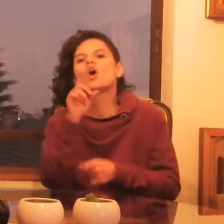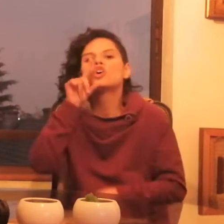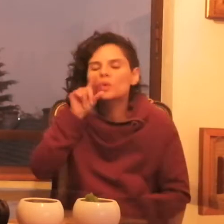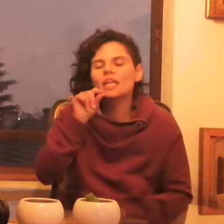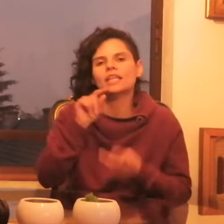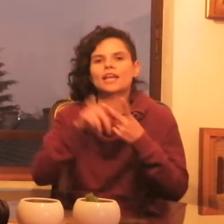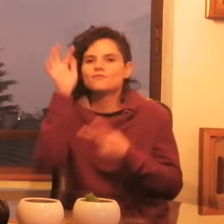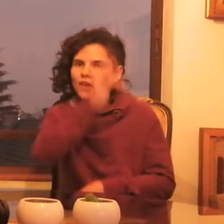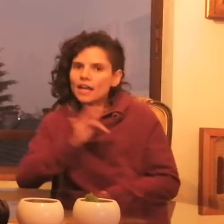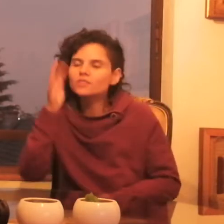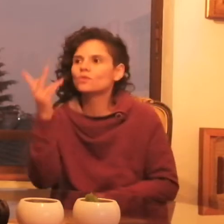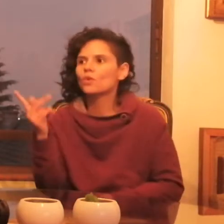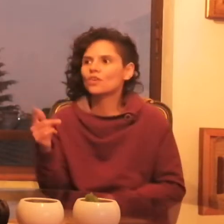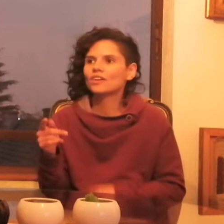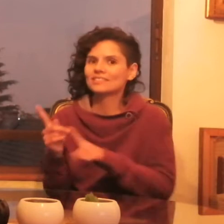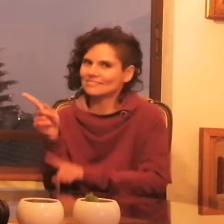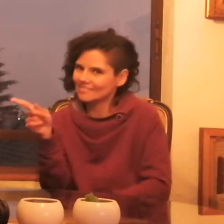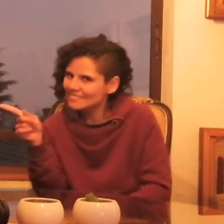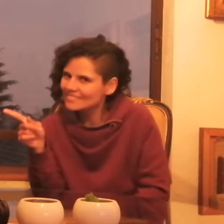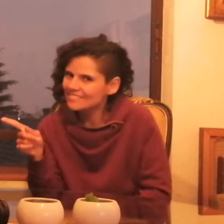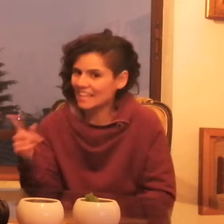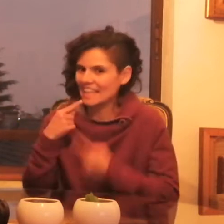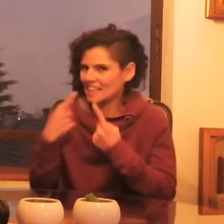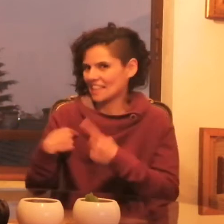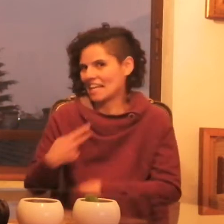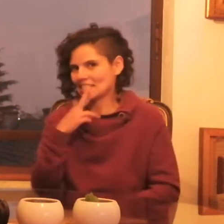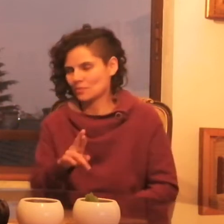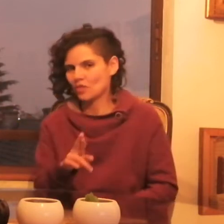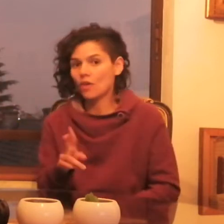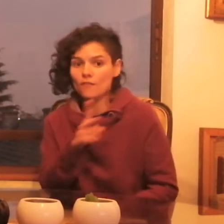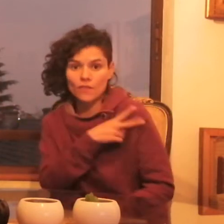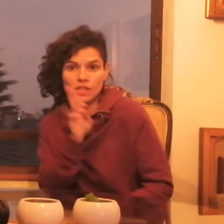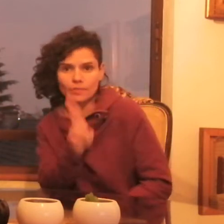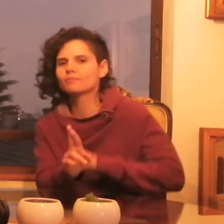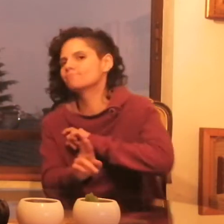por facebook, yo le respondo -sí ella responde pero - la Bernie no les va a responder, preguntenme a mí